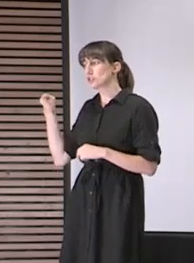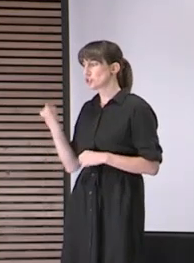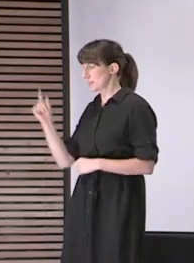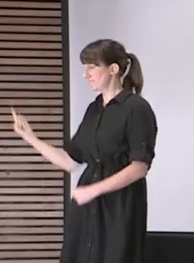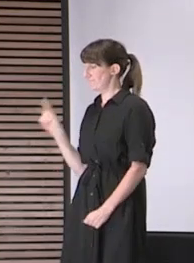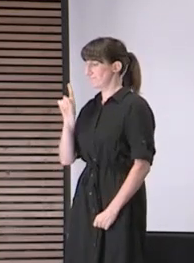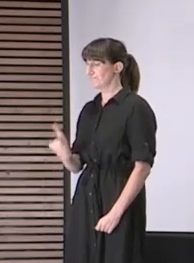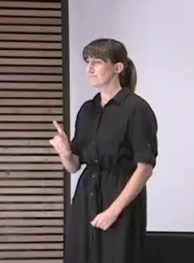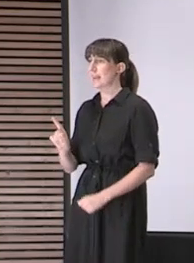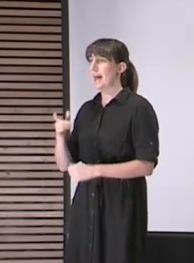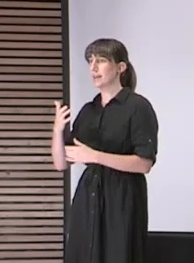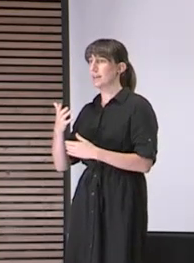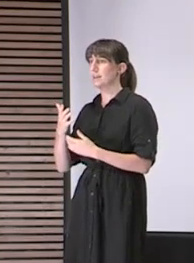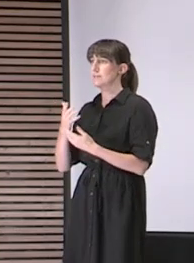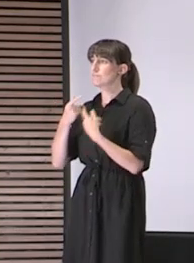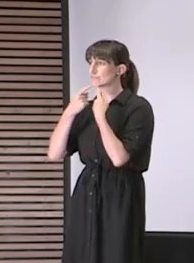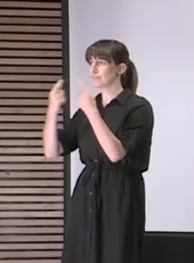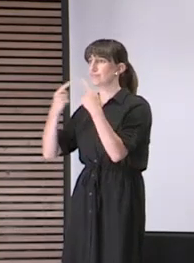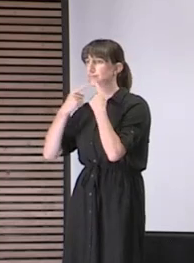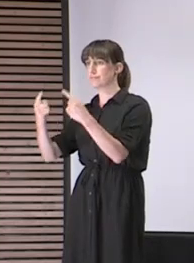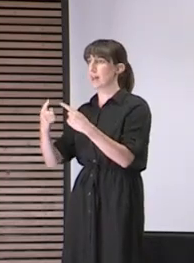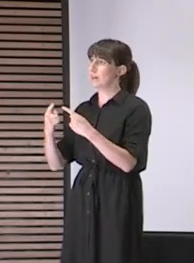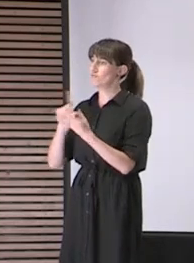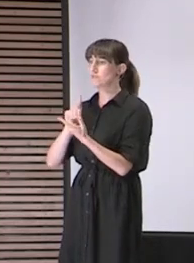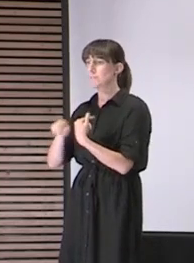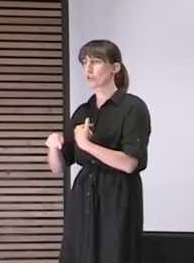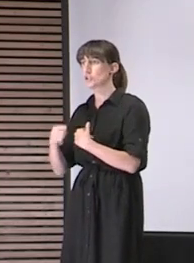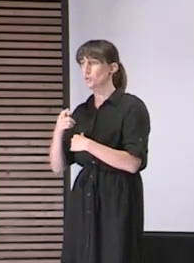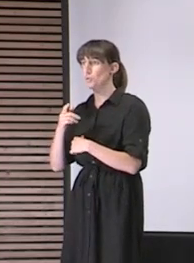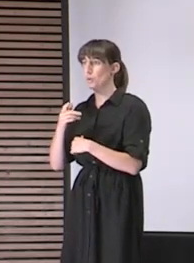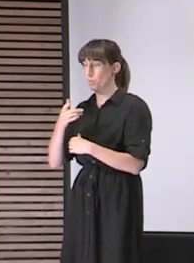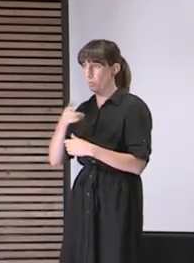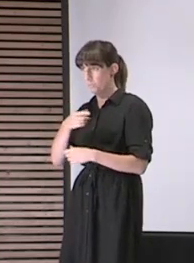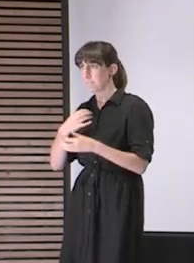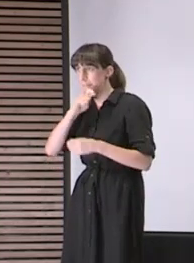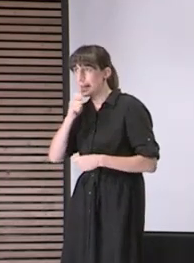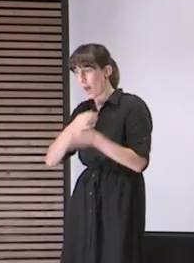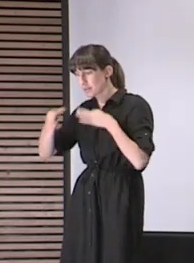continúa haciendo su trabajo y muchos otros neozelandeses continúan haciendo su trabajo